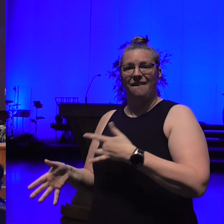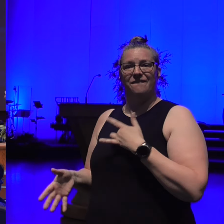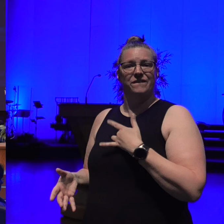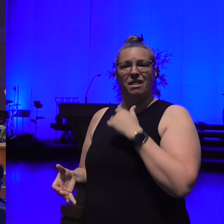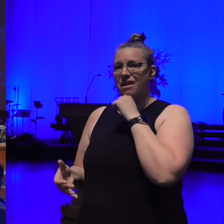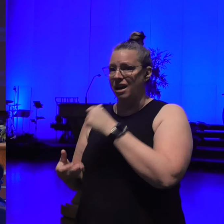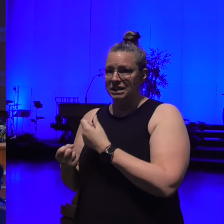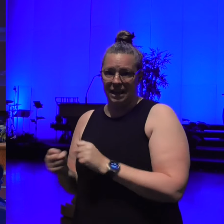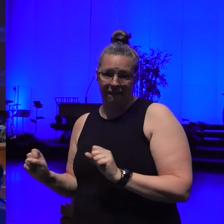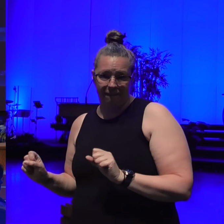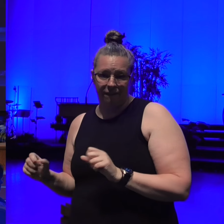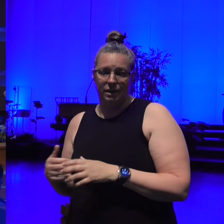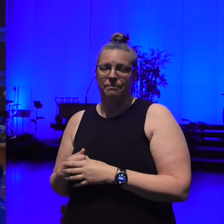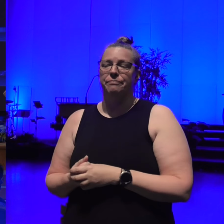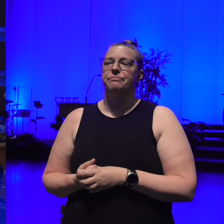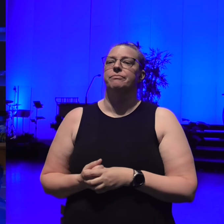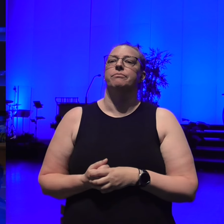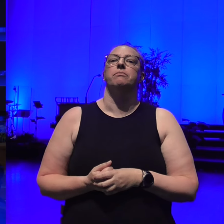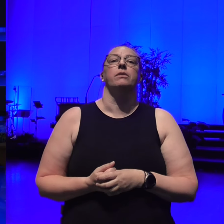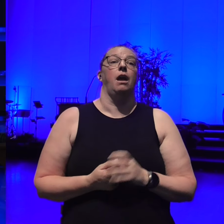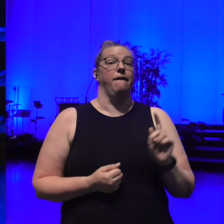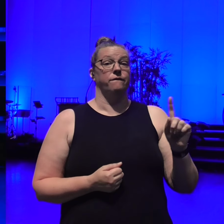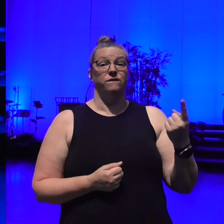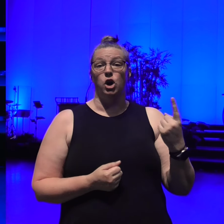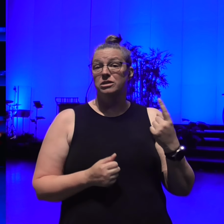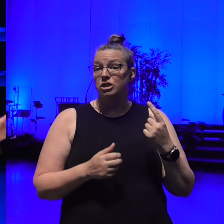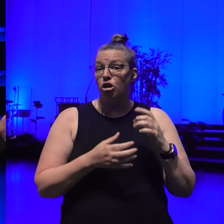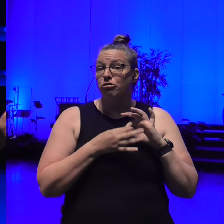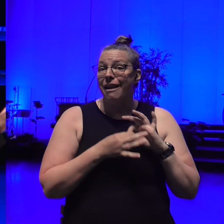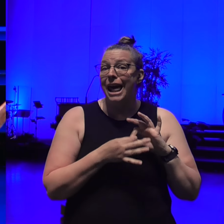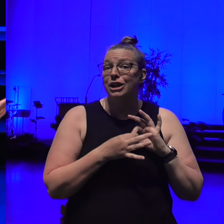Quizás en tu primera relación seria tu pareja decidió que la relación no era